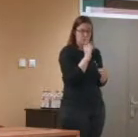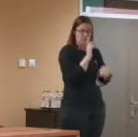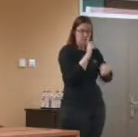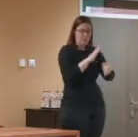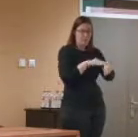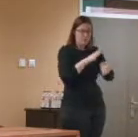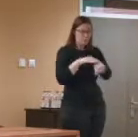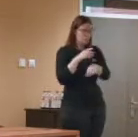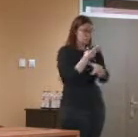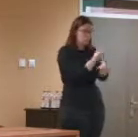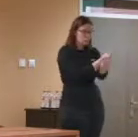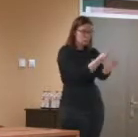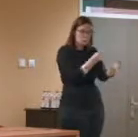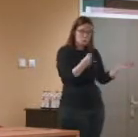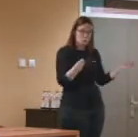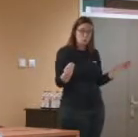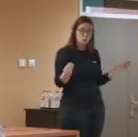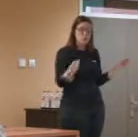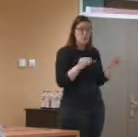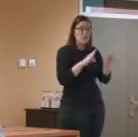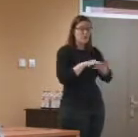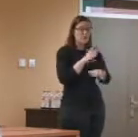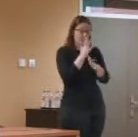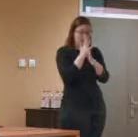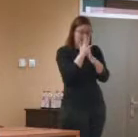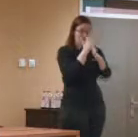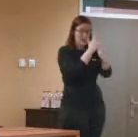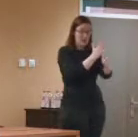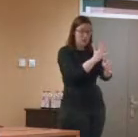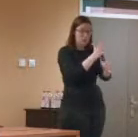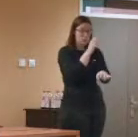con el periplo de 10 años de juicio,